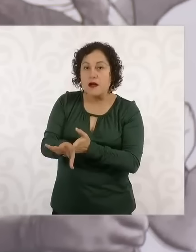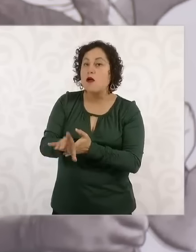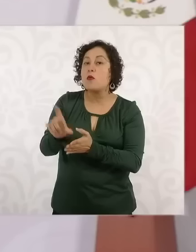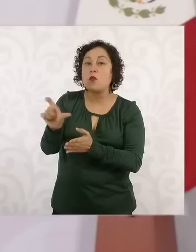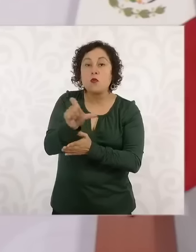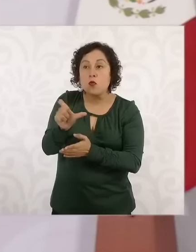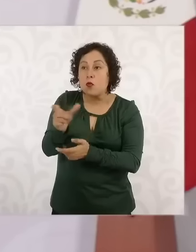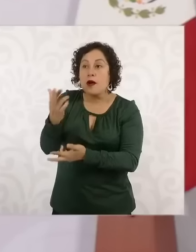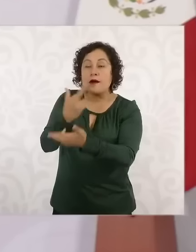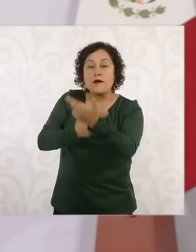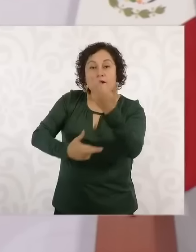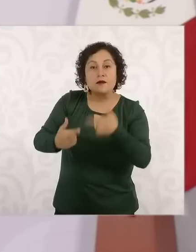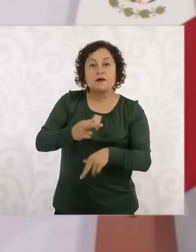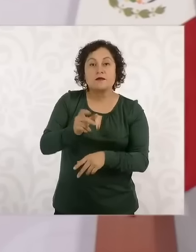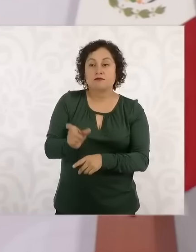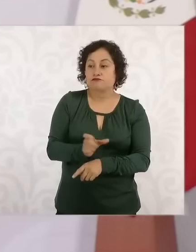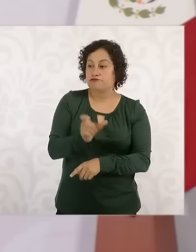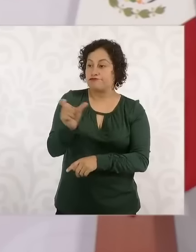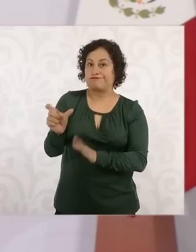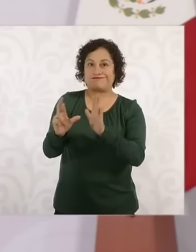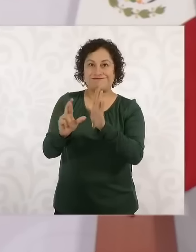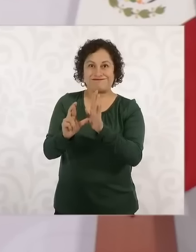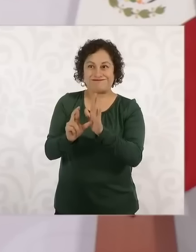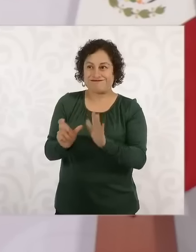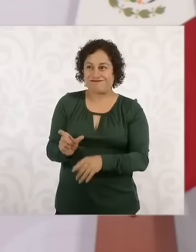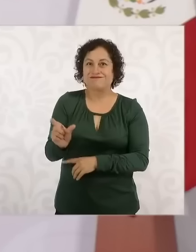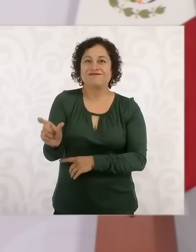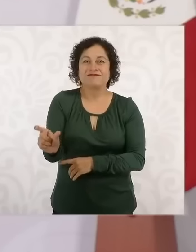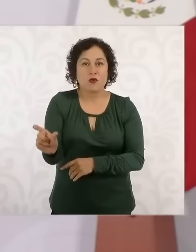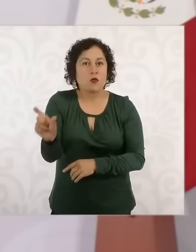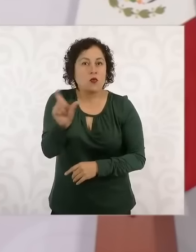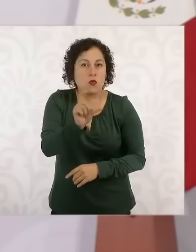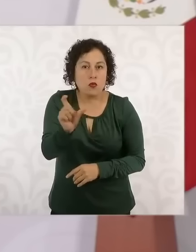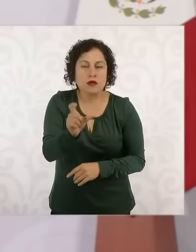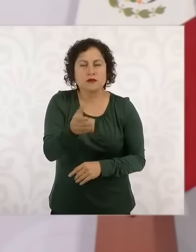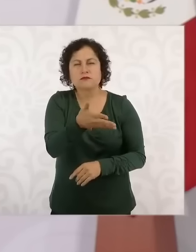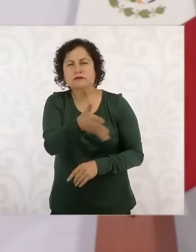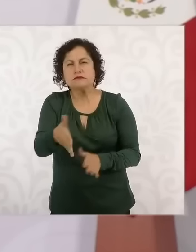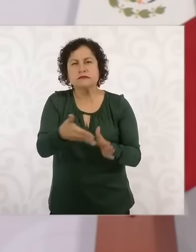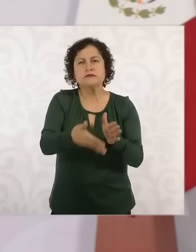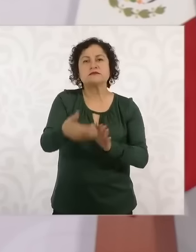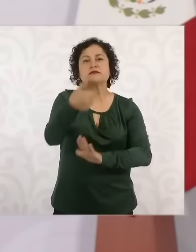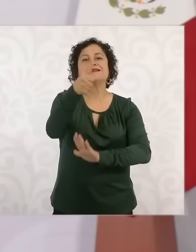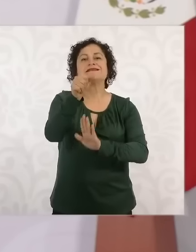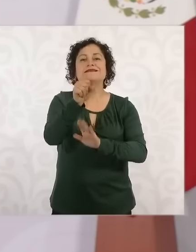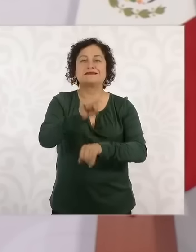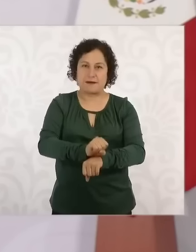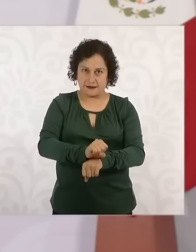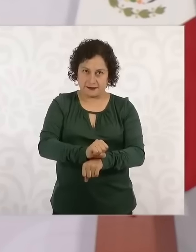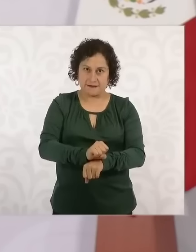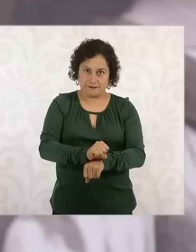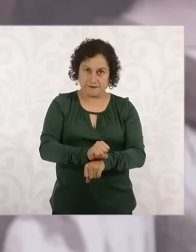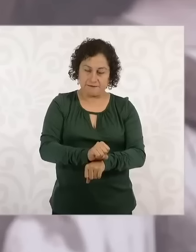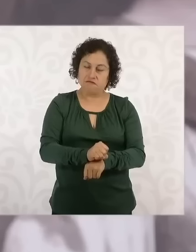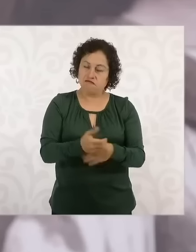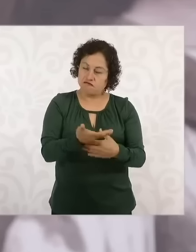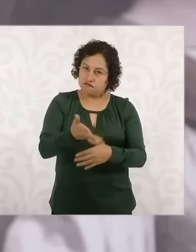impresa. Esto sucederá eh 6 semanas posterior a su registro en el módulo. Habrá que ir por la